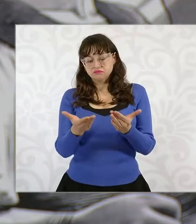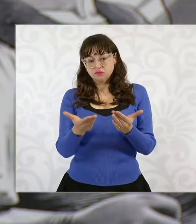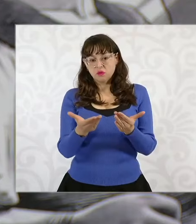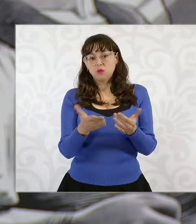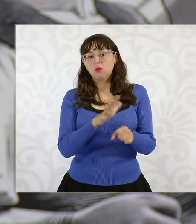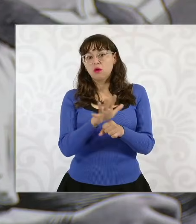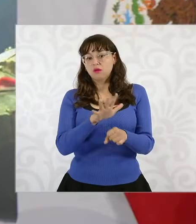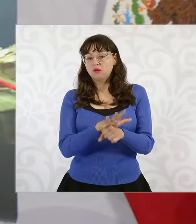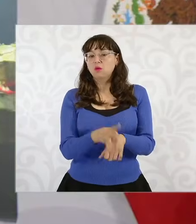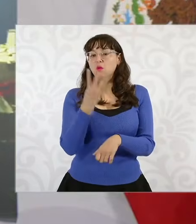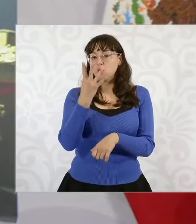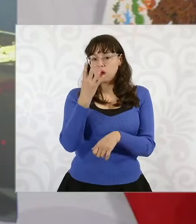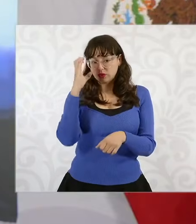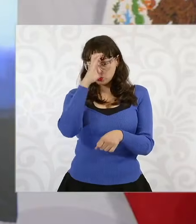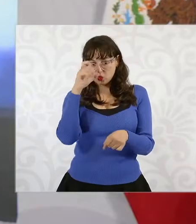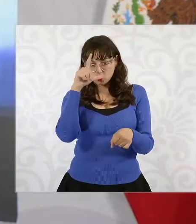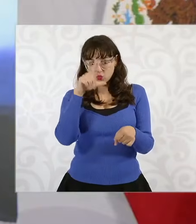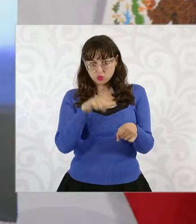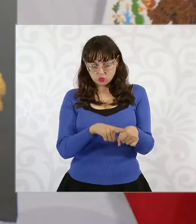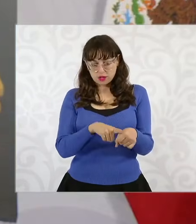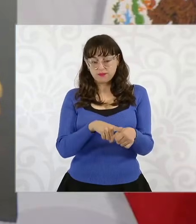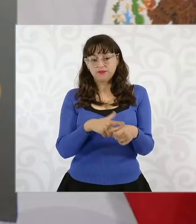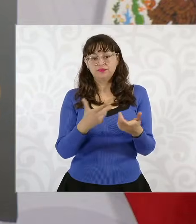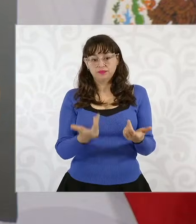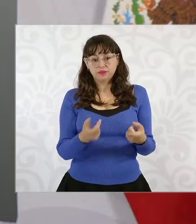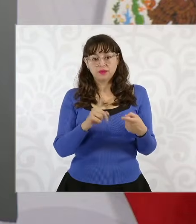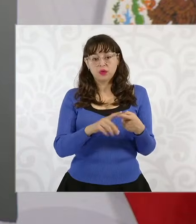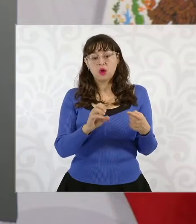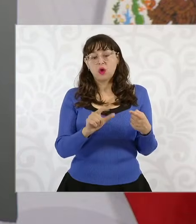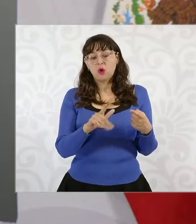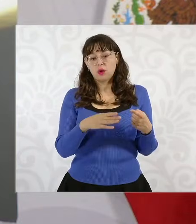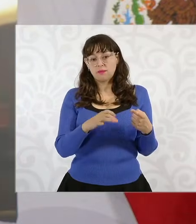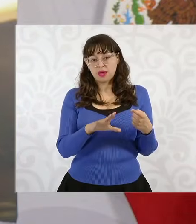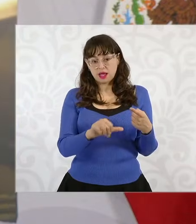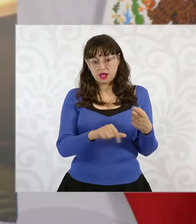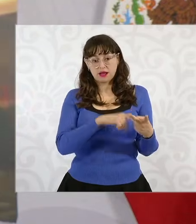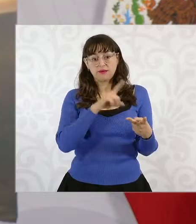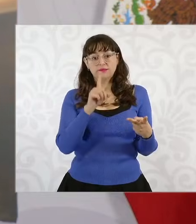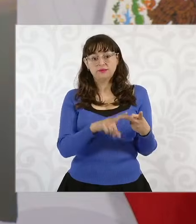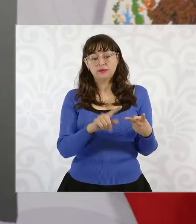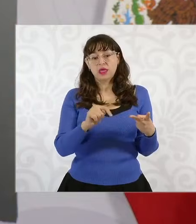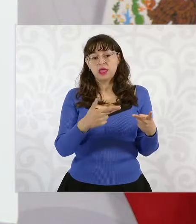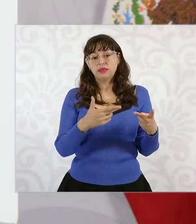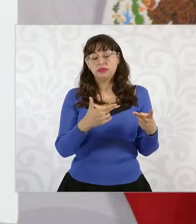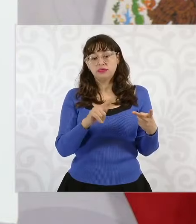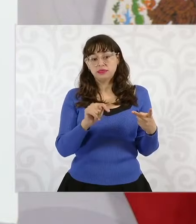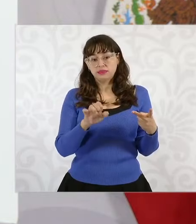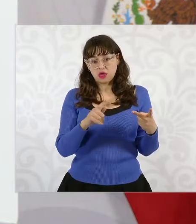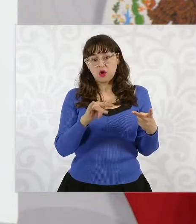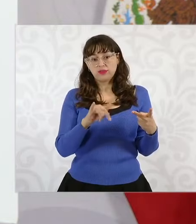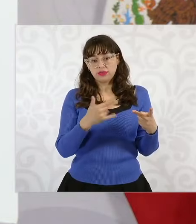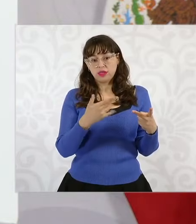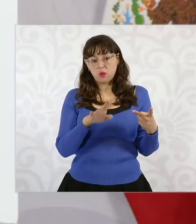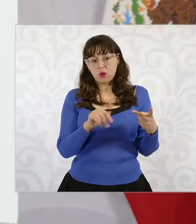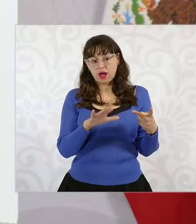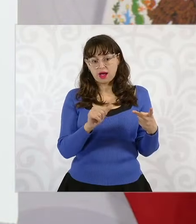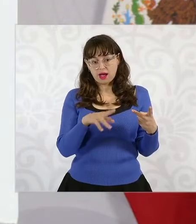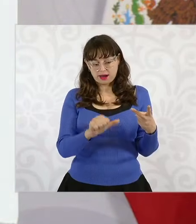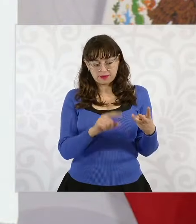grandes culturas. Me refiero a la cultura olmeca, a la cultura teotihuacana, a la cultura maya y a